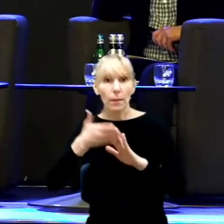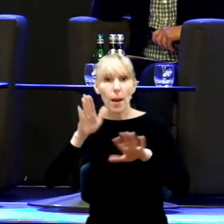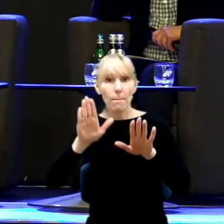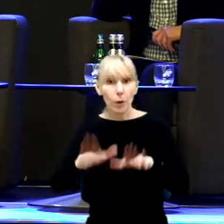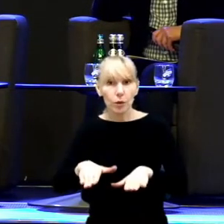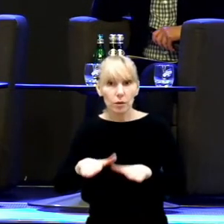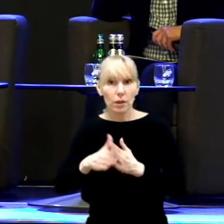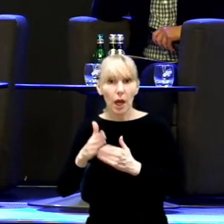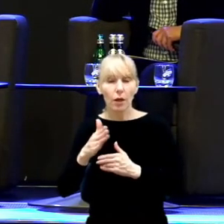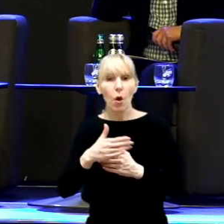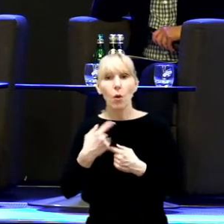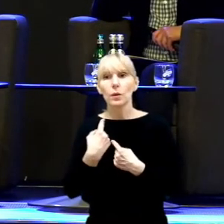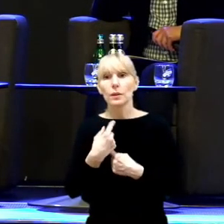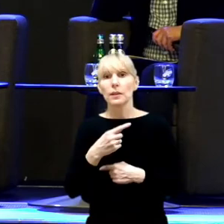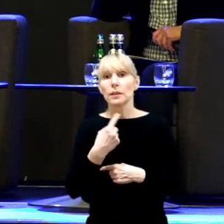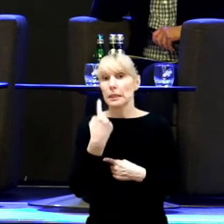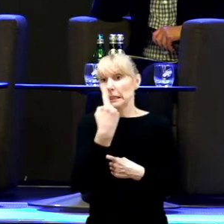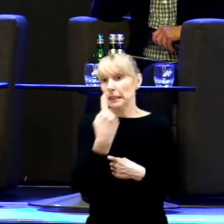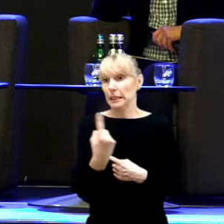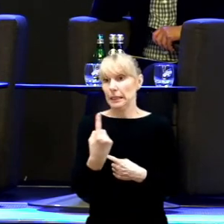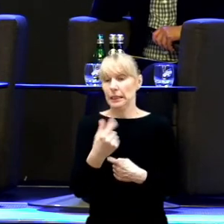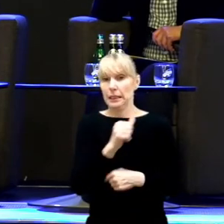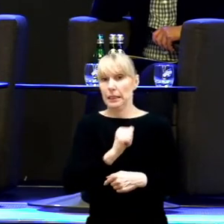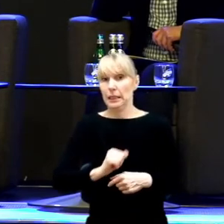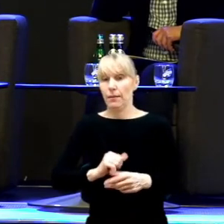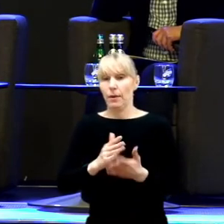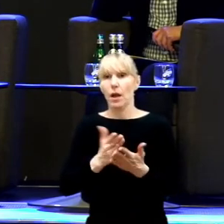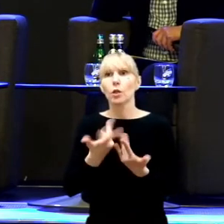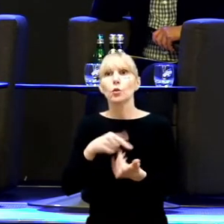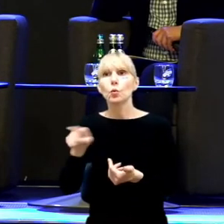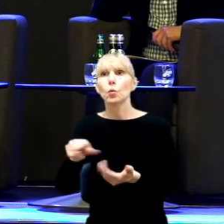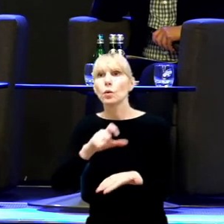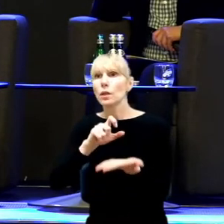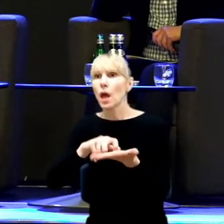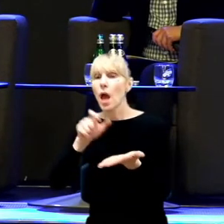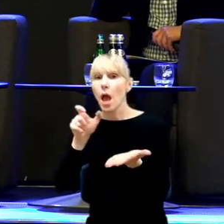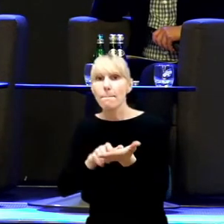bardzo często zajmują bardzo duże mieszkania i gdybyśmy mieli